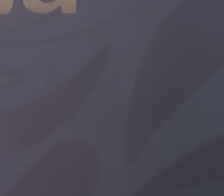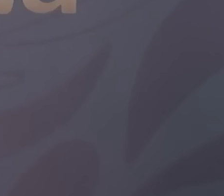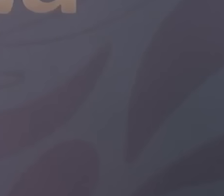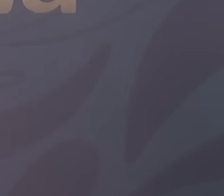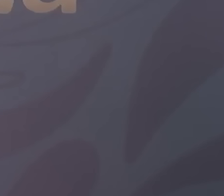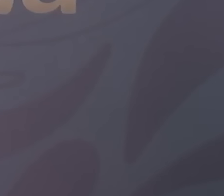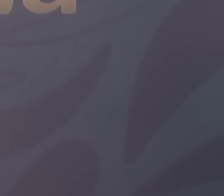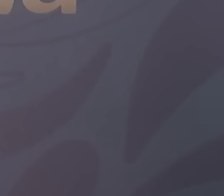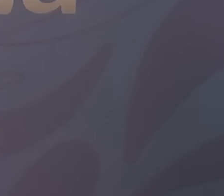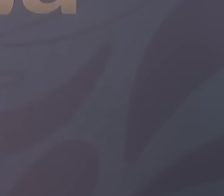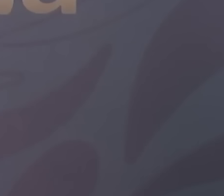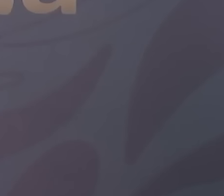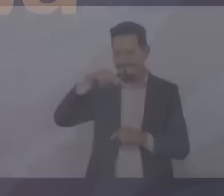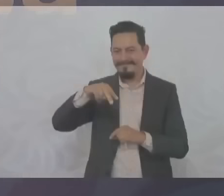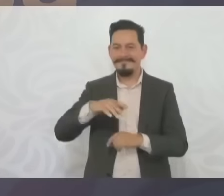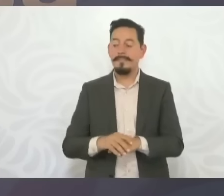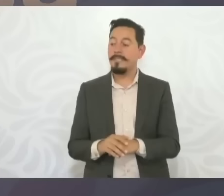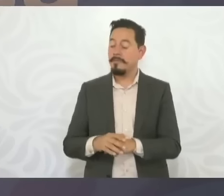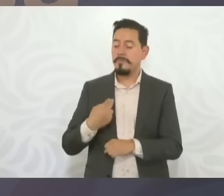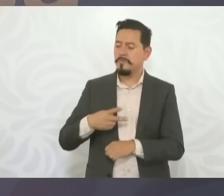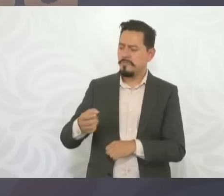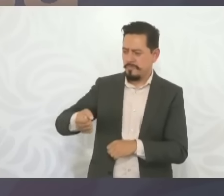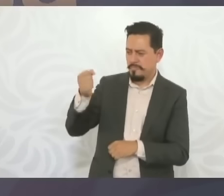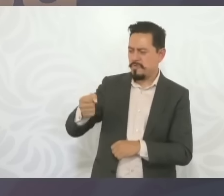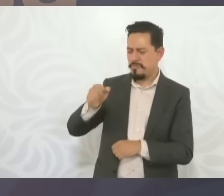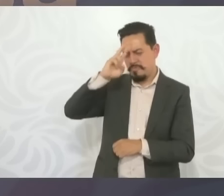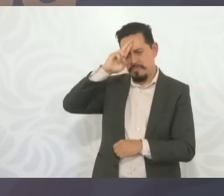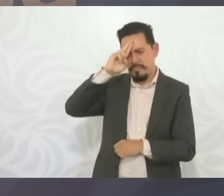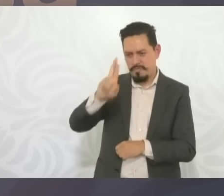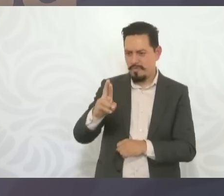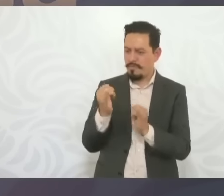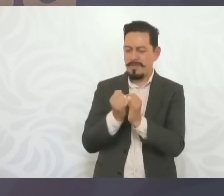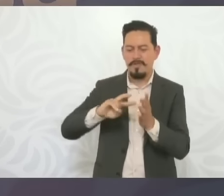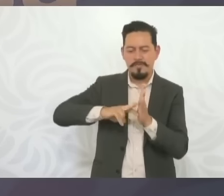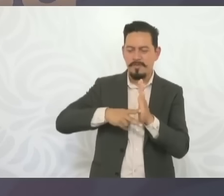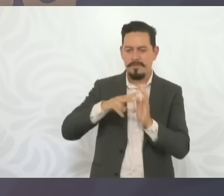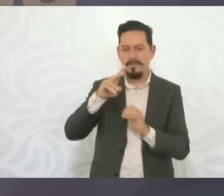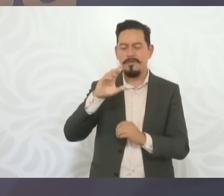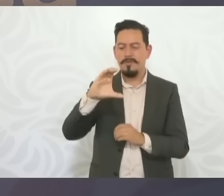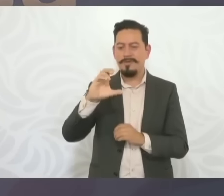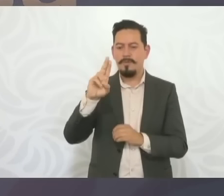Mexicanos. Saludo con mucho respeto al ingeniero Cuautemo Cárdenas Olorzano, presidente honorífico